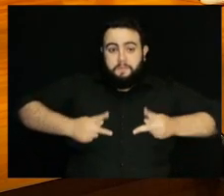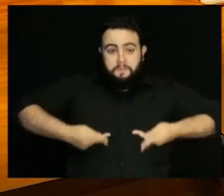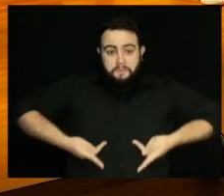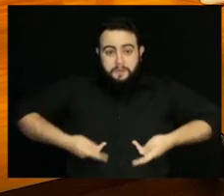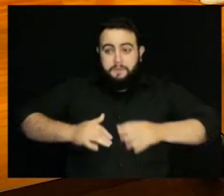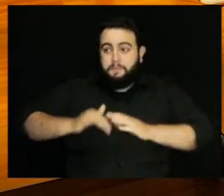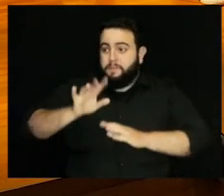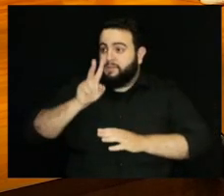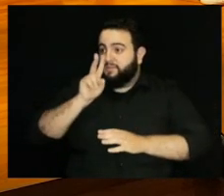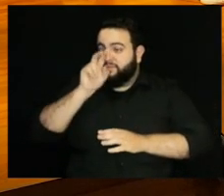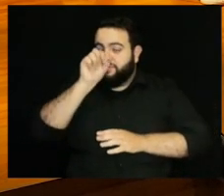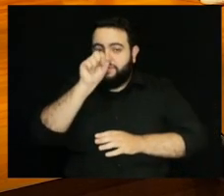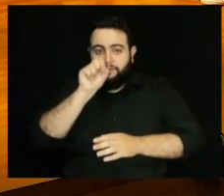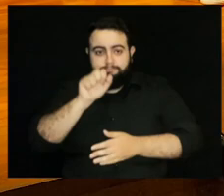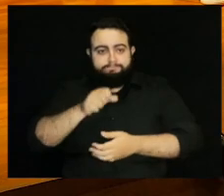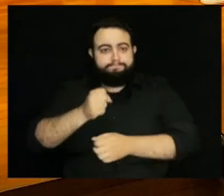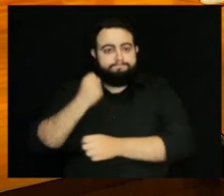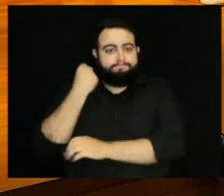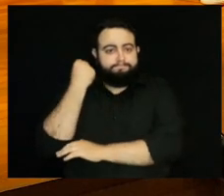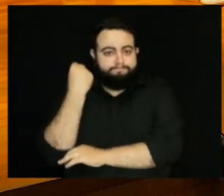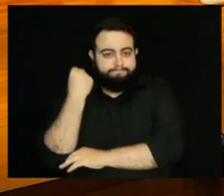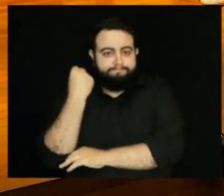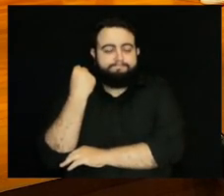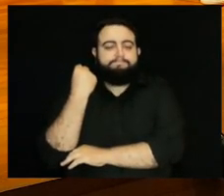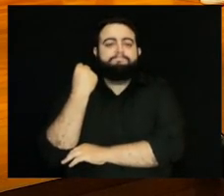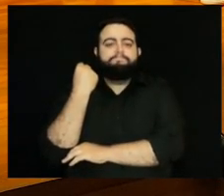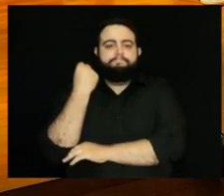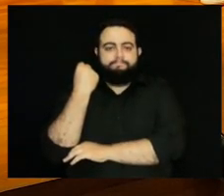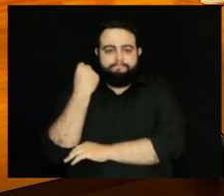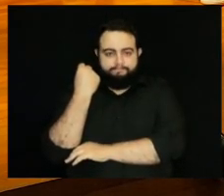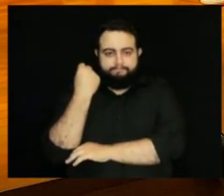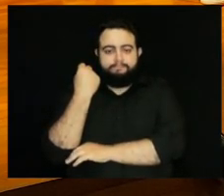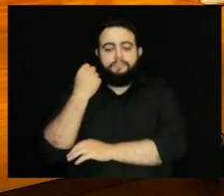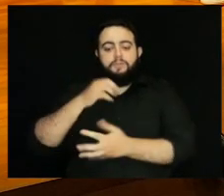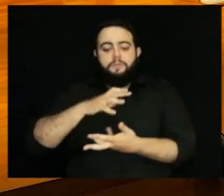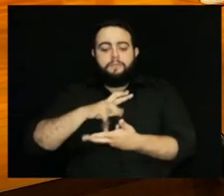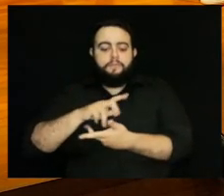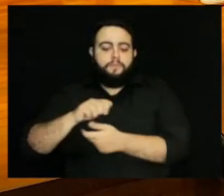forte, o mundo teria outra